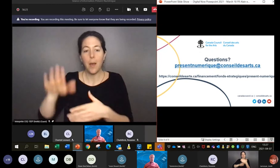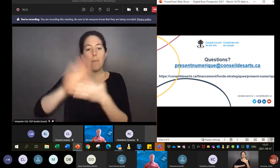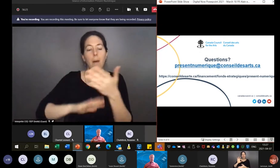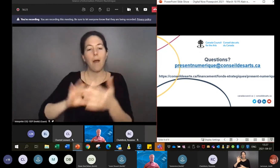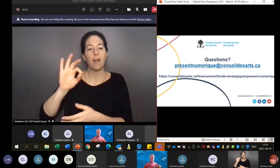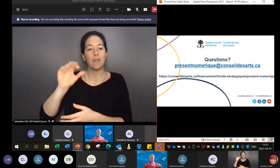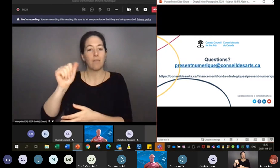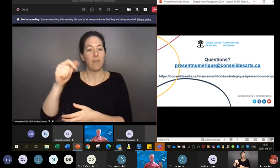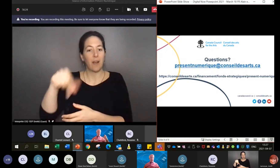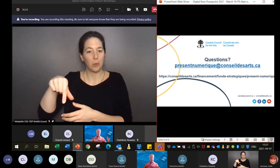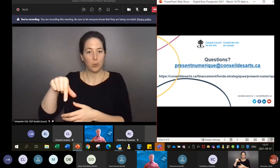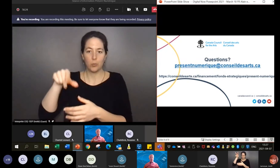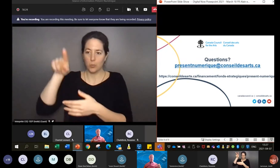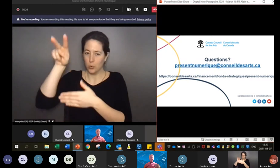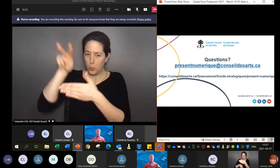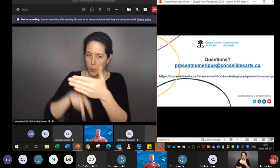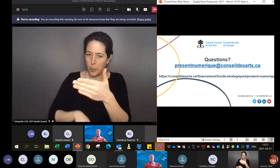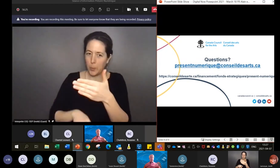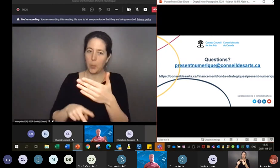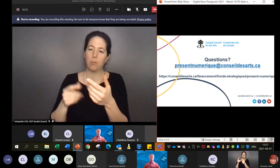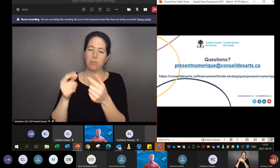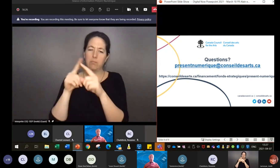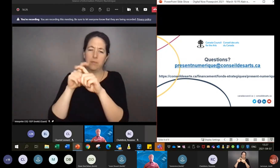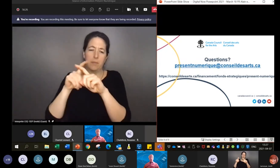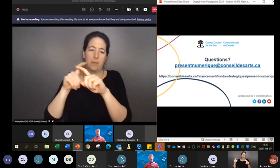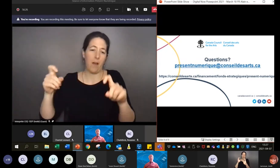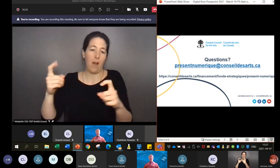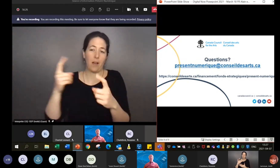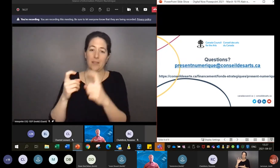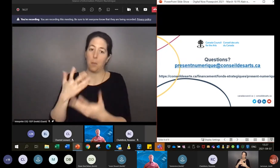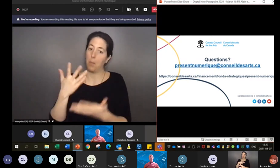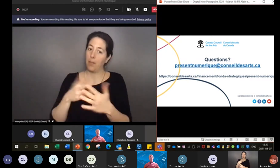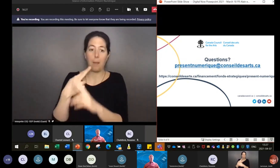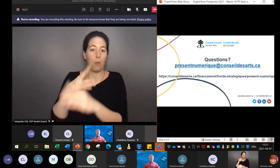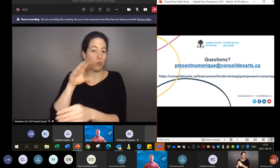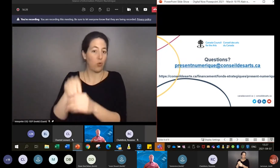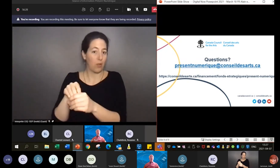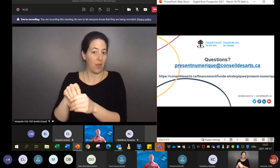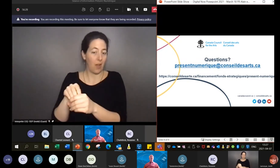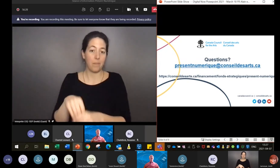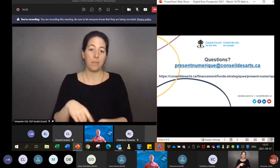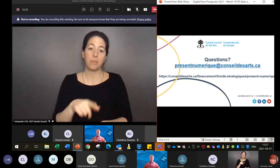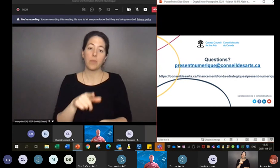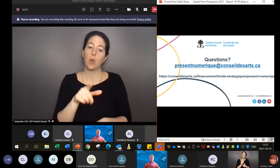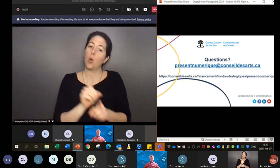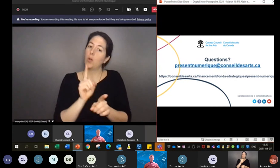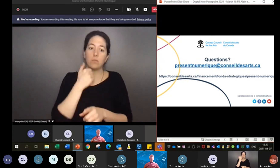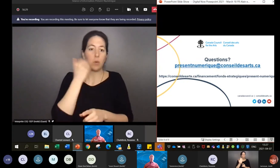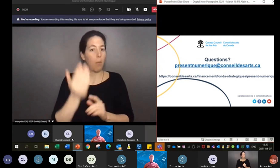la consulter. Il y a là toutes sortes de questions, vous aurez peut-être votre réponse.